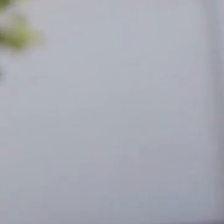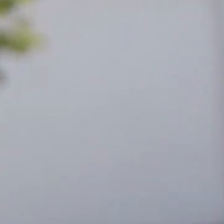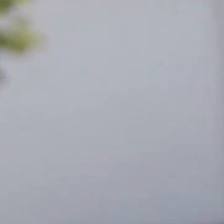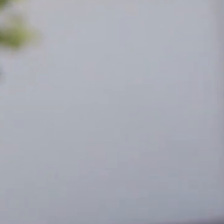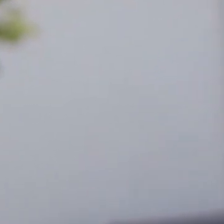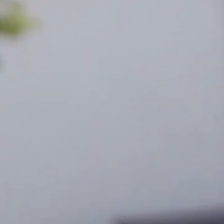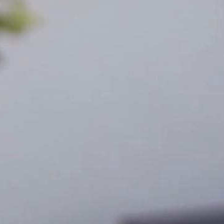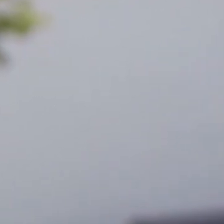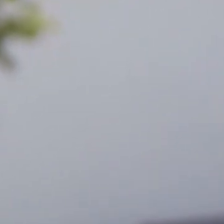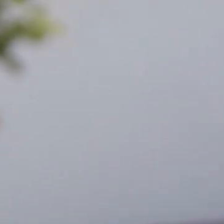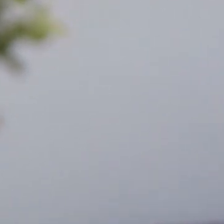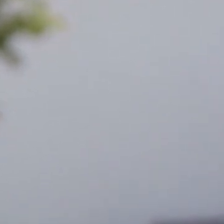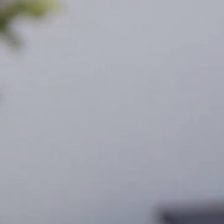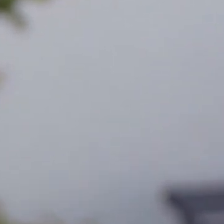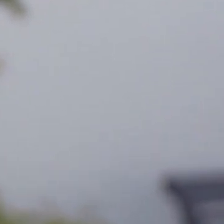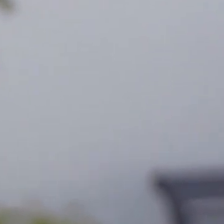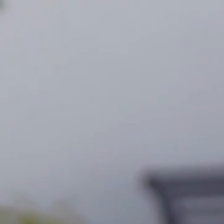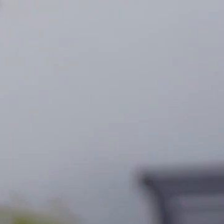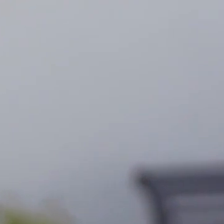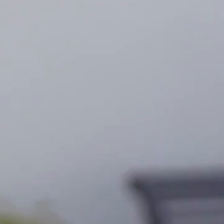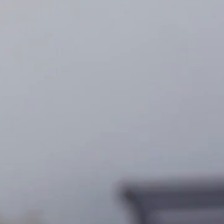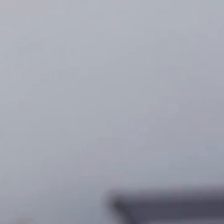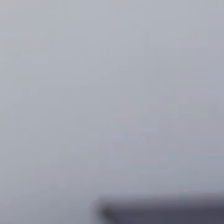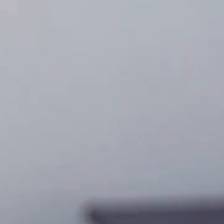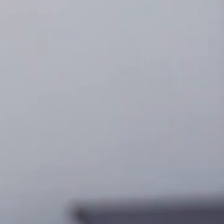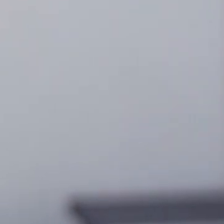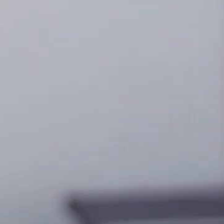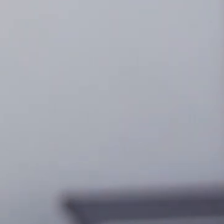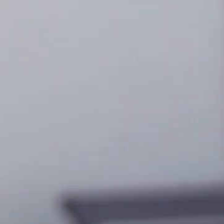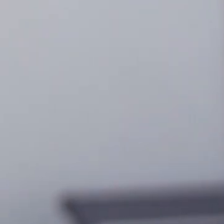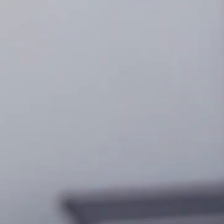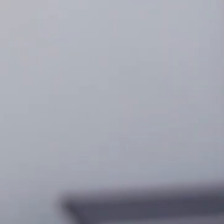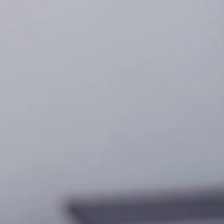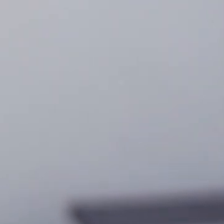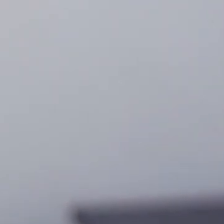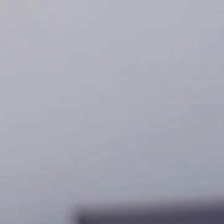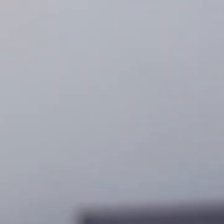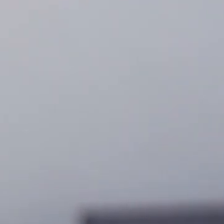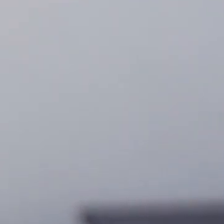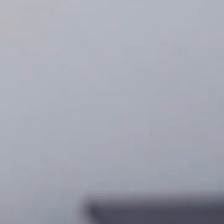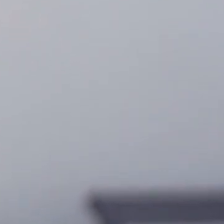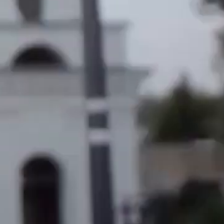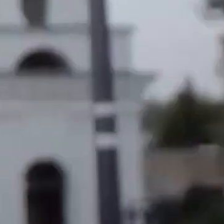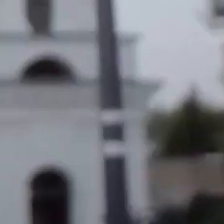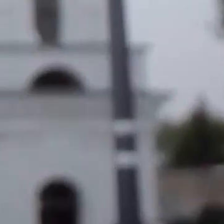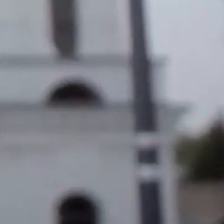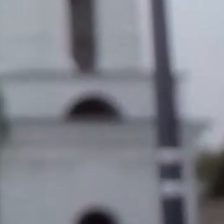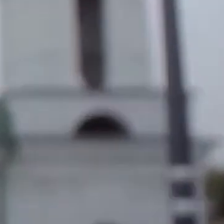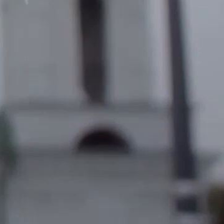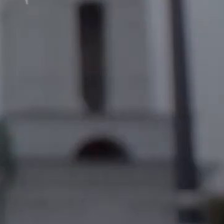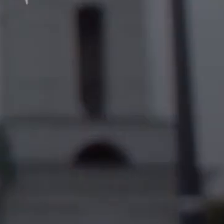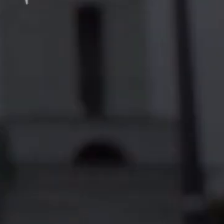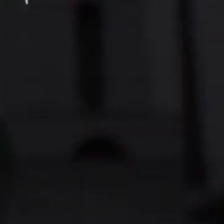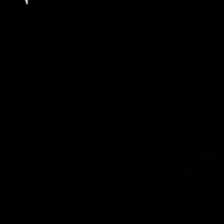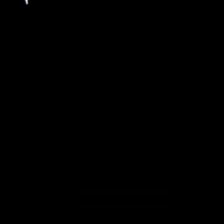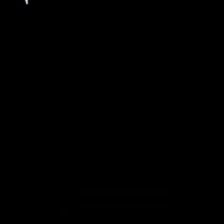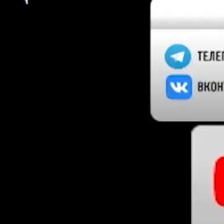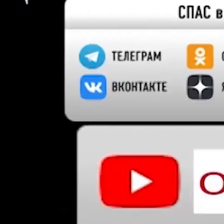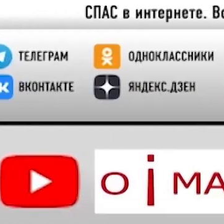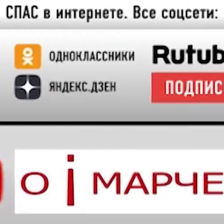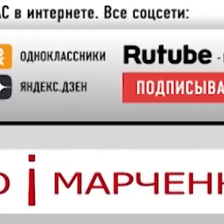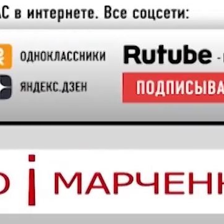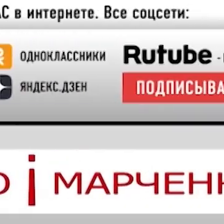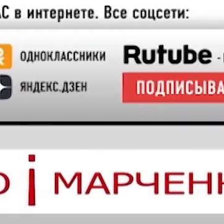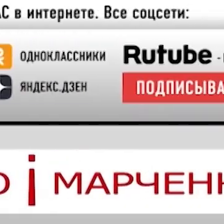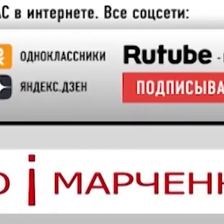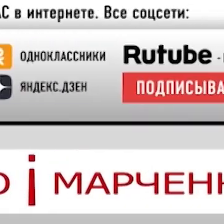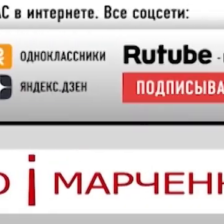только одни следы на песке следы Бога который несет меня на руках паломница телеканал Спас